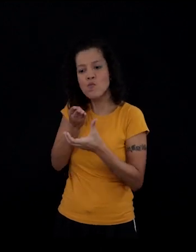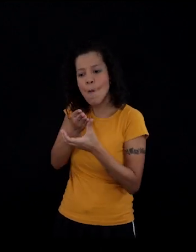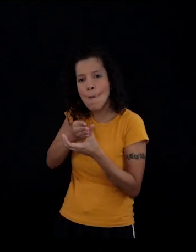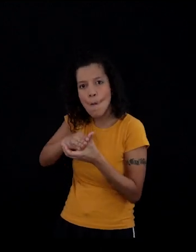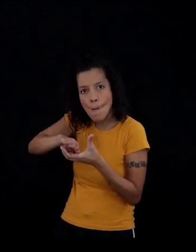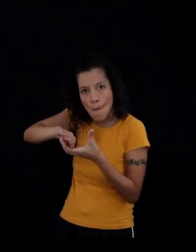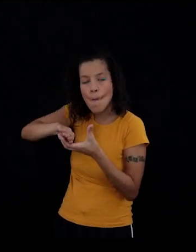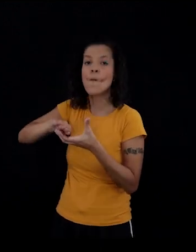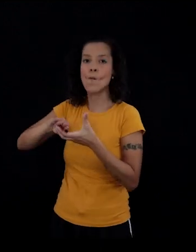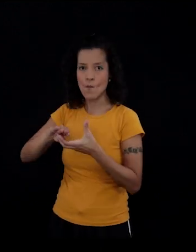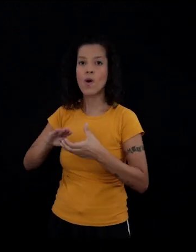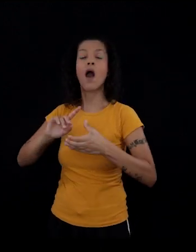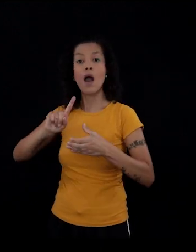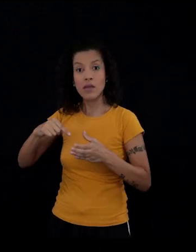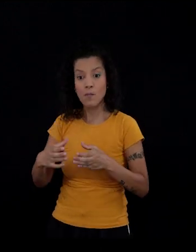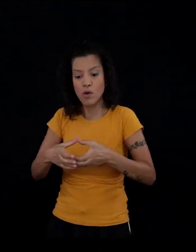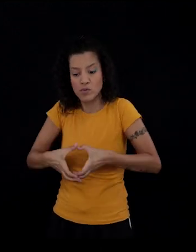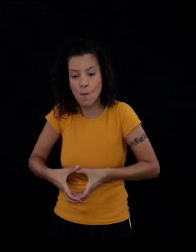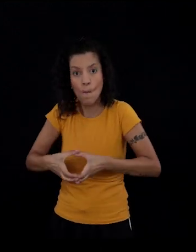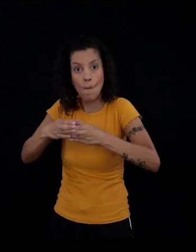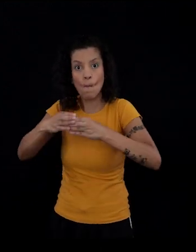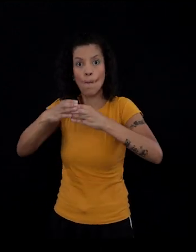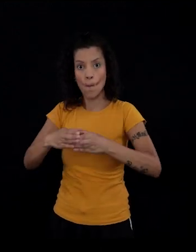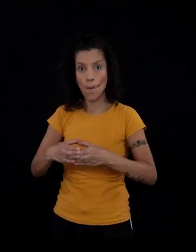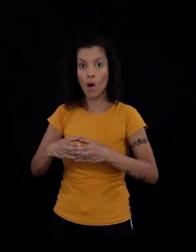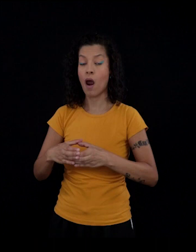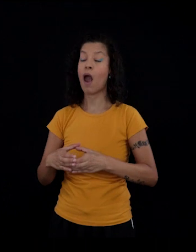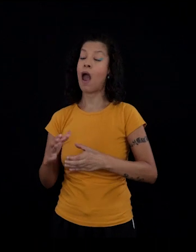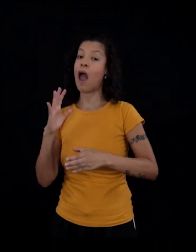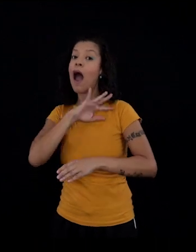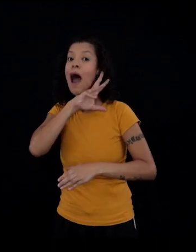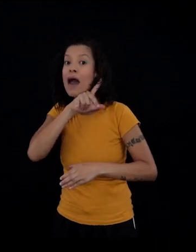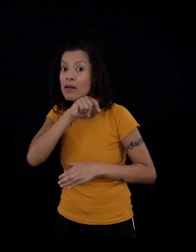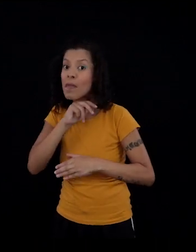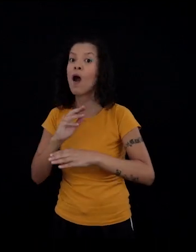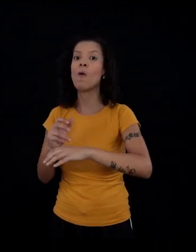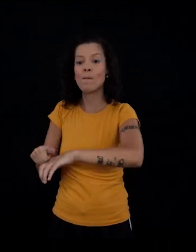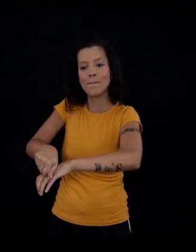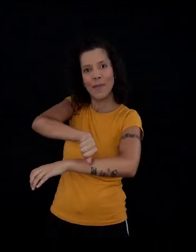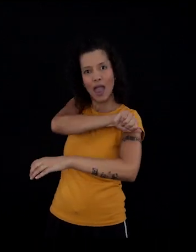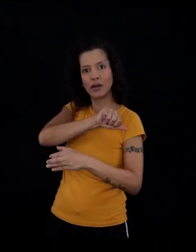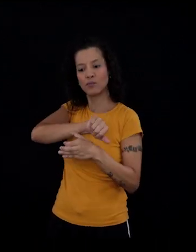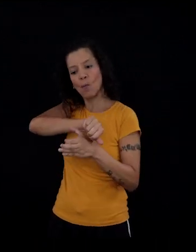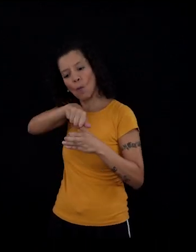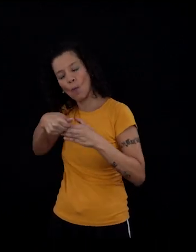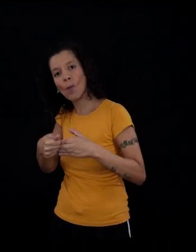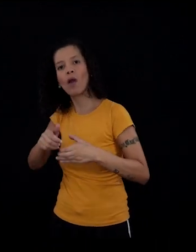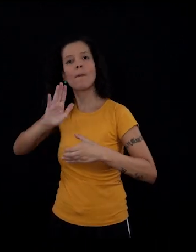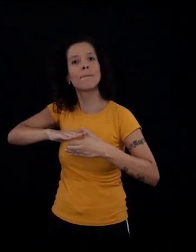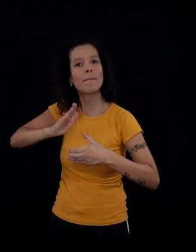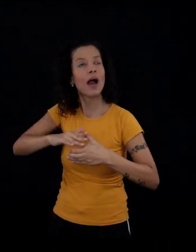E utilizavam as peles de animal para colocar ali e isso se transformou no que a gente conhece hoje como curimbó.